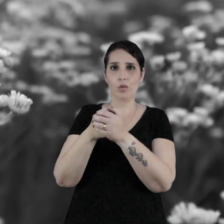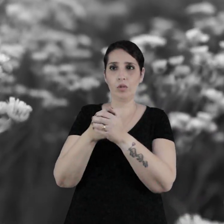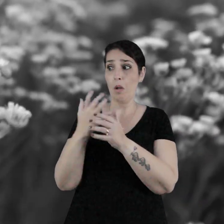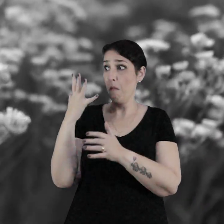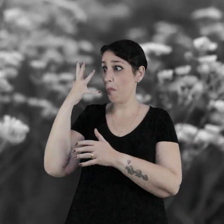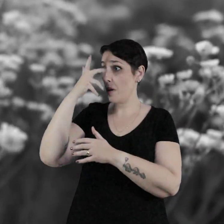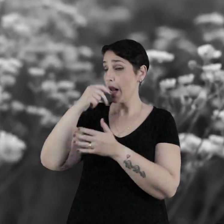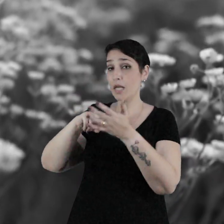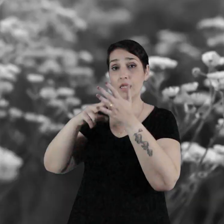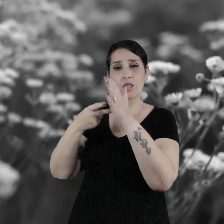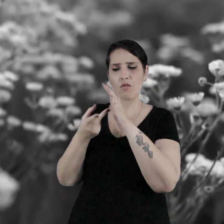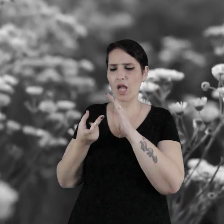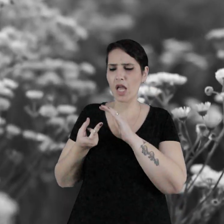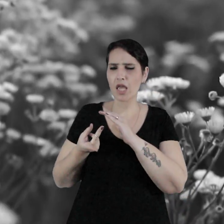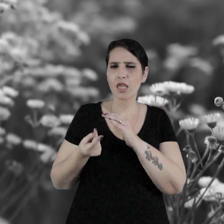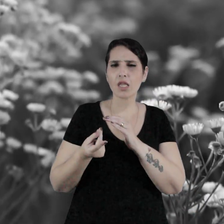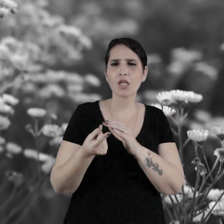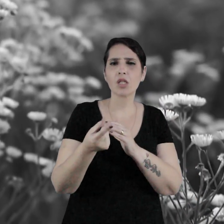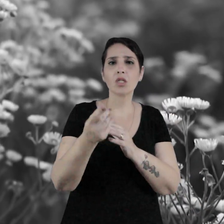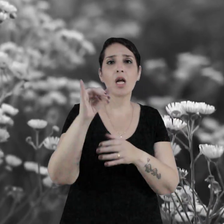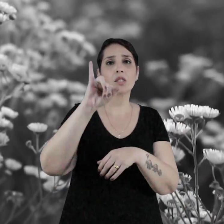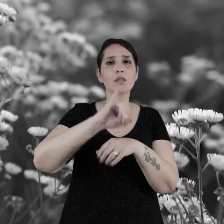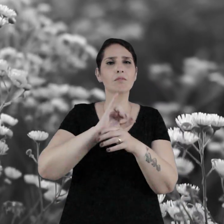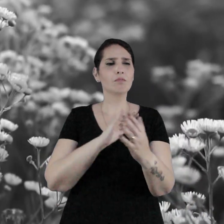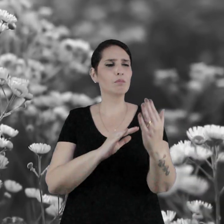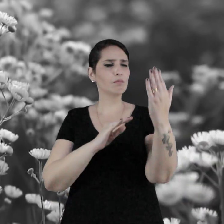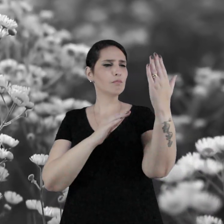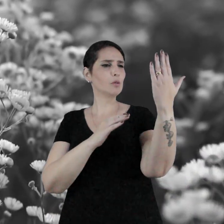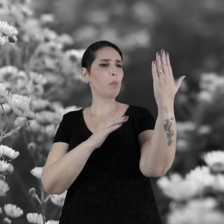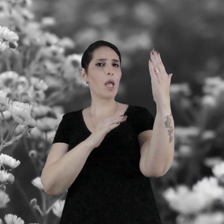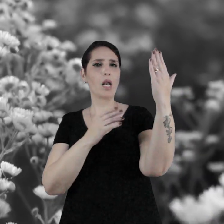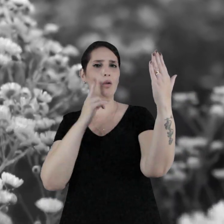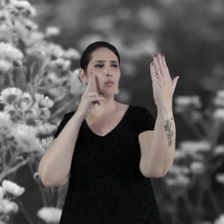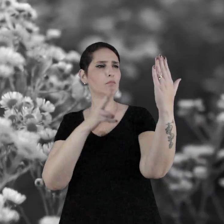A beleza e a eternidade se contemplando no espelho.